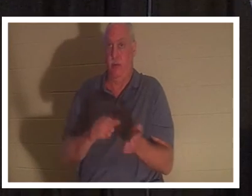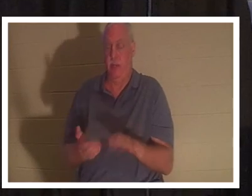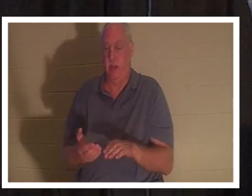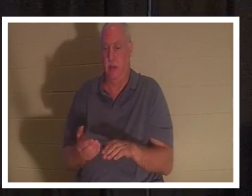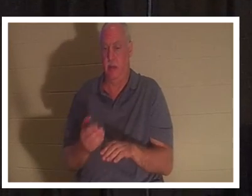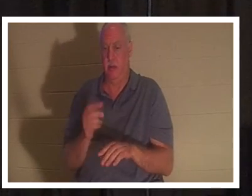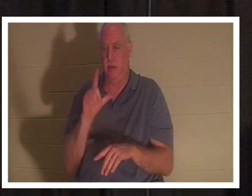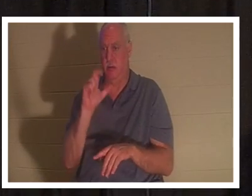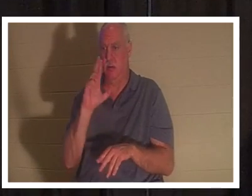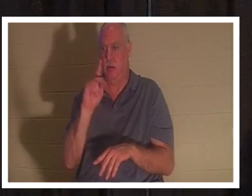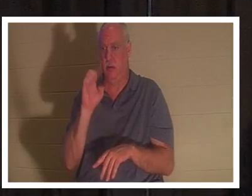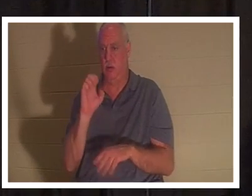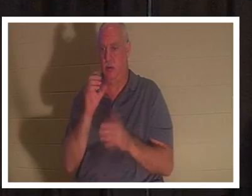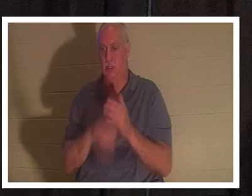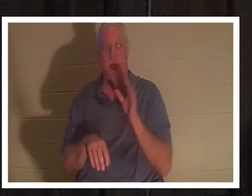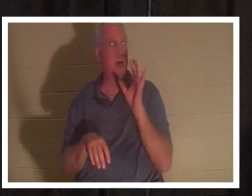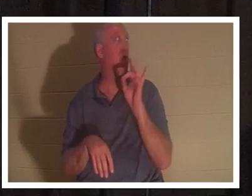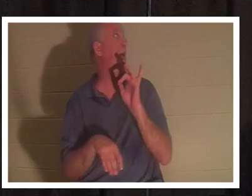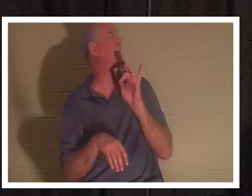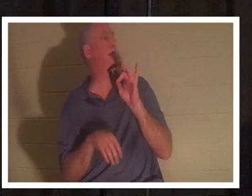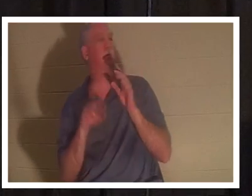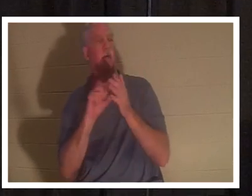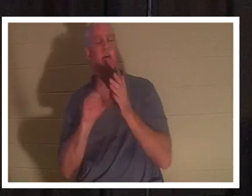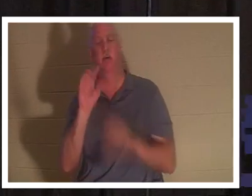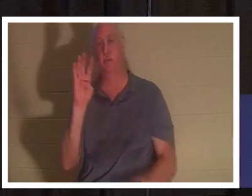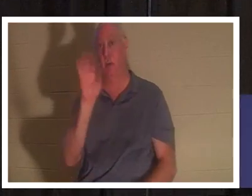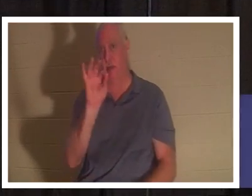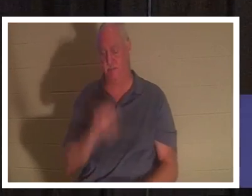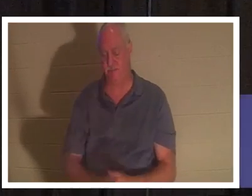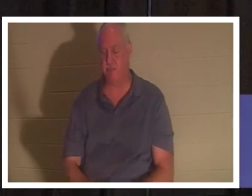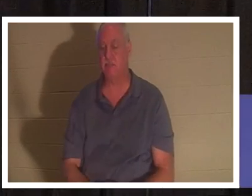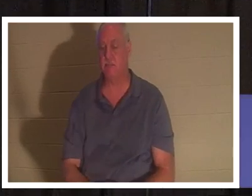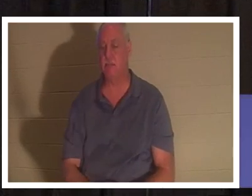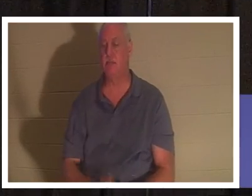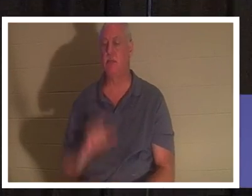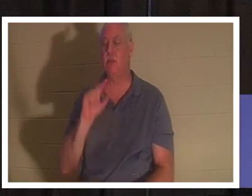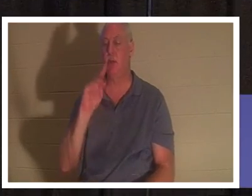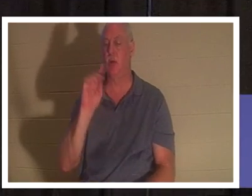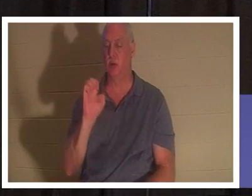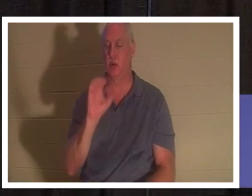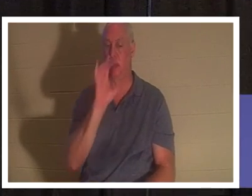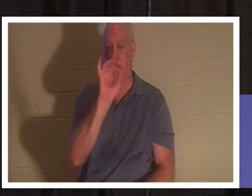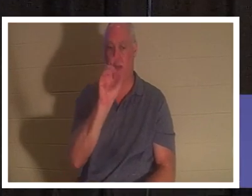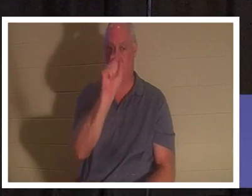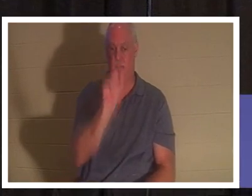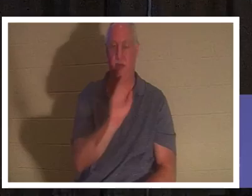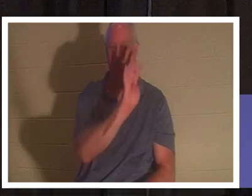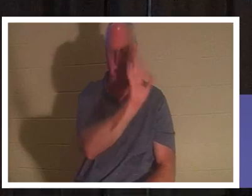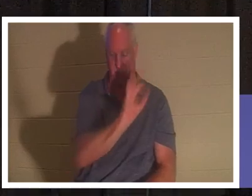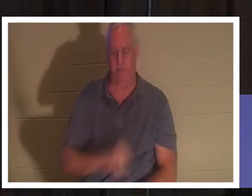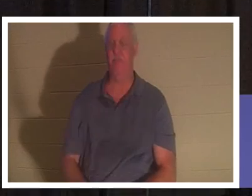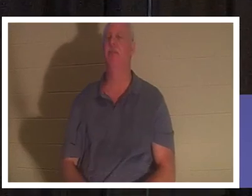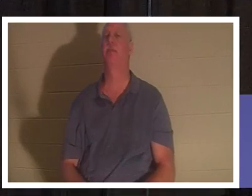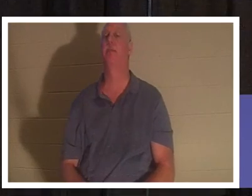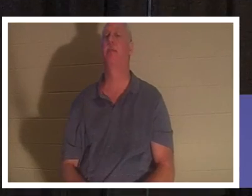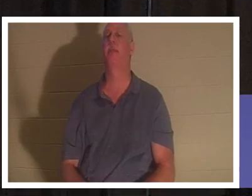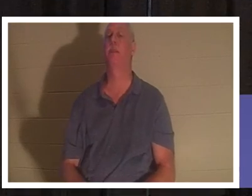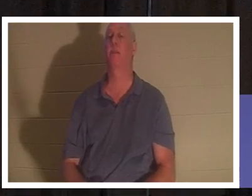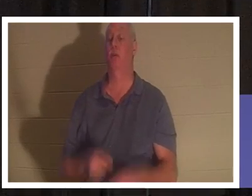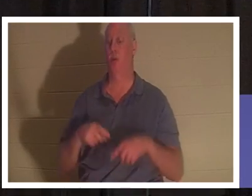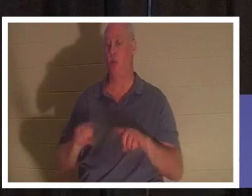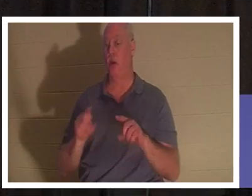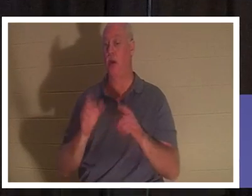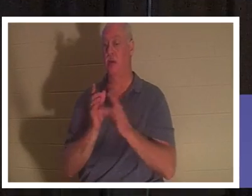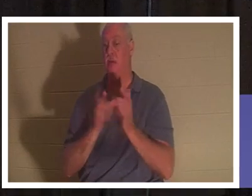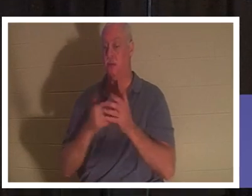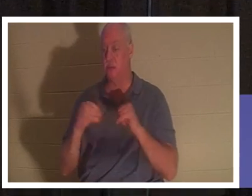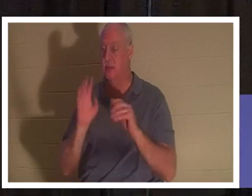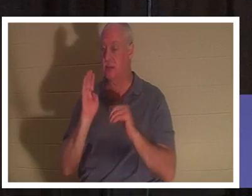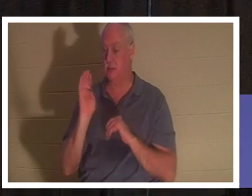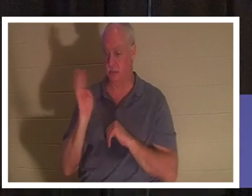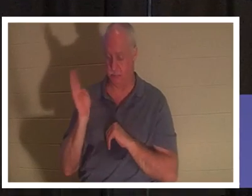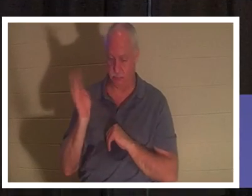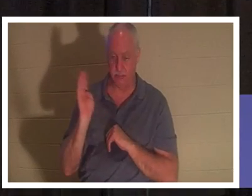。 49節、ルカ8：49にはこう書かれています、「イエスがまだ話しておられる間、会堂の支配人ヤイロの家から人が来て、